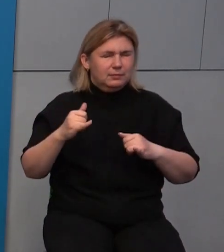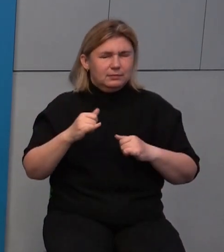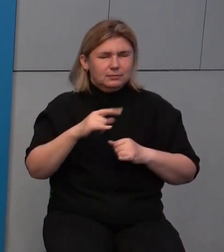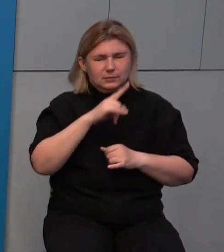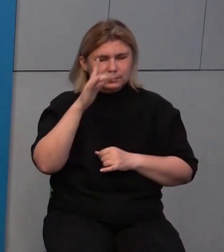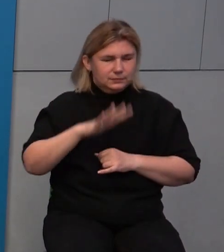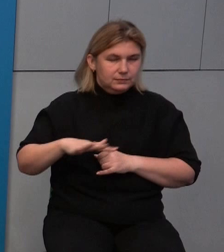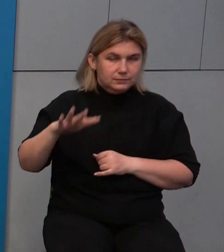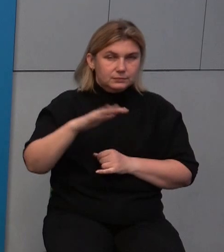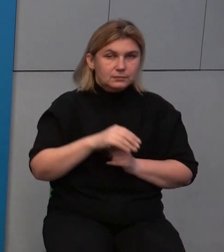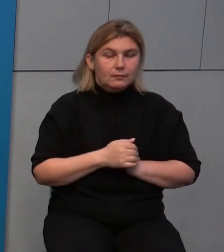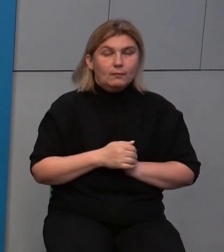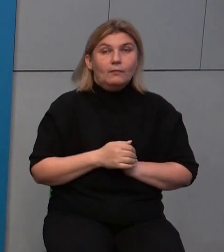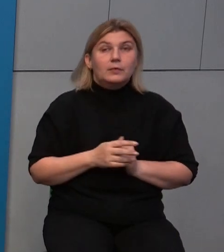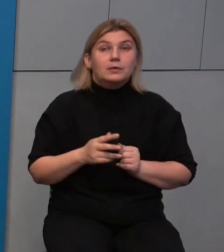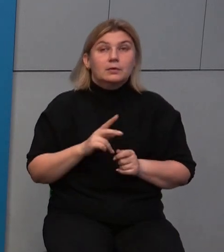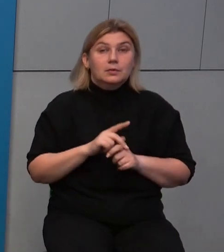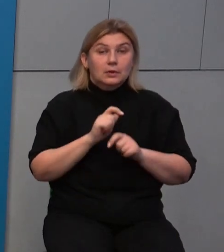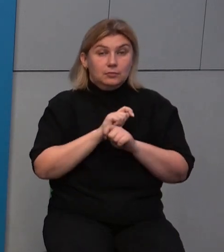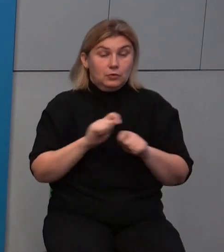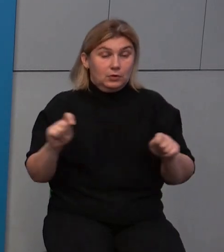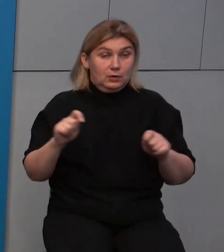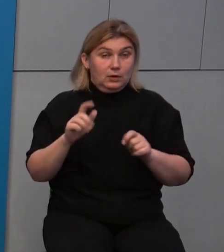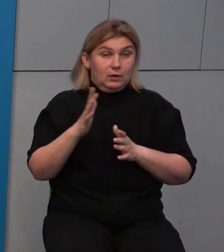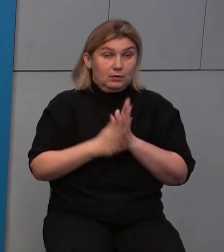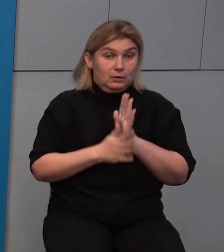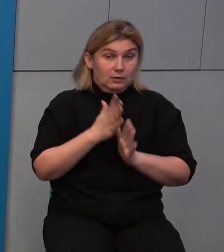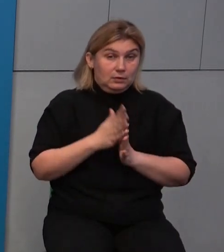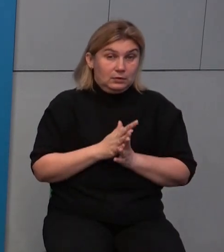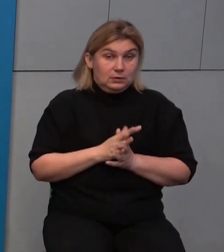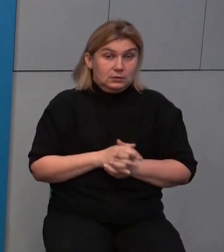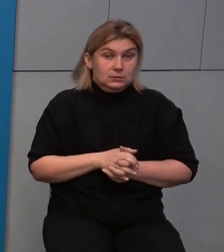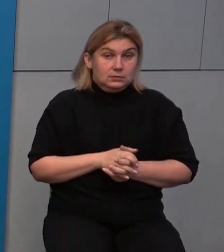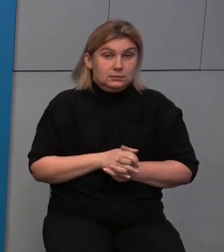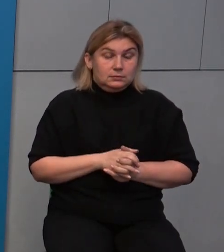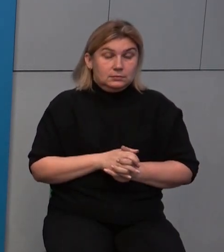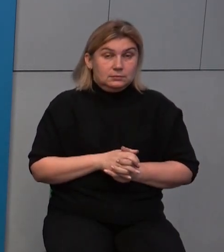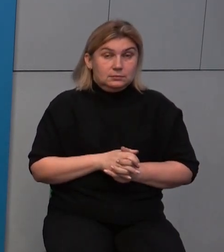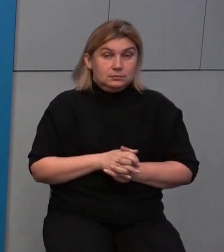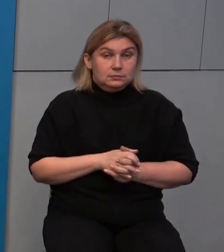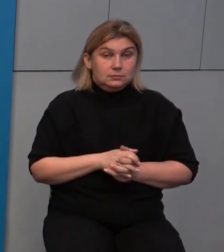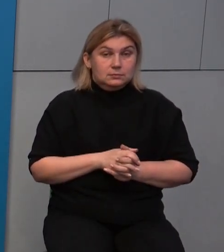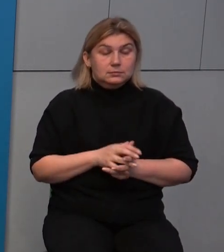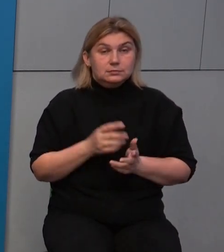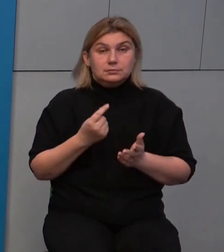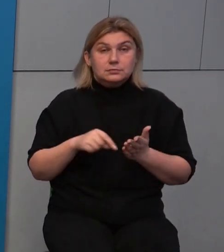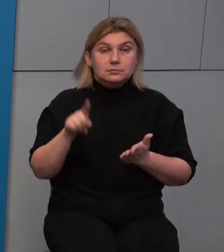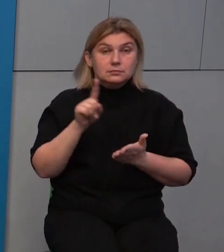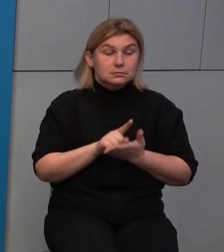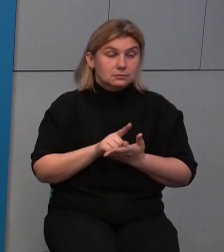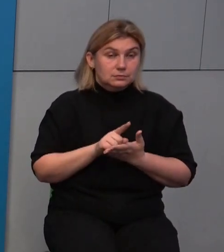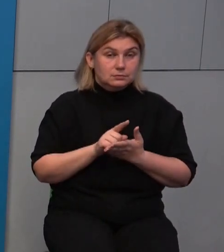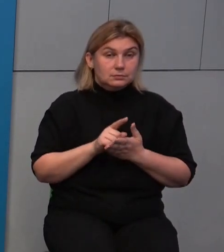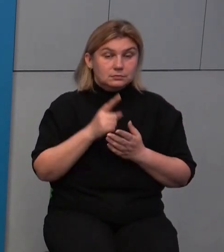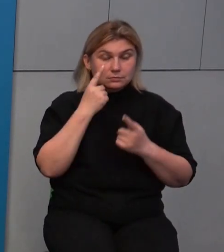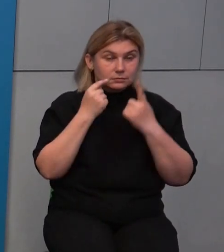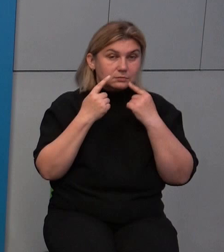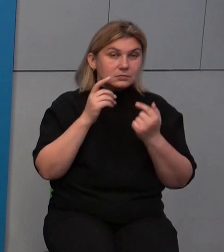To był bardzo ciekawy projekt, który przerwała wojna. I teraz nie zdążymy opłakać tego, co się wydarzyło.